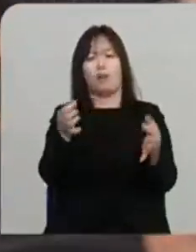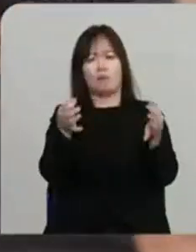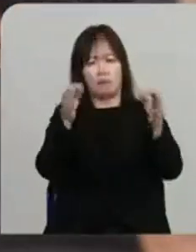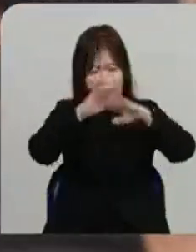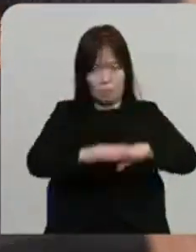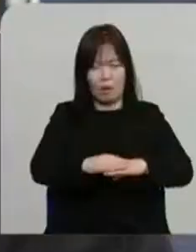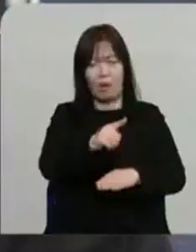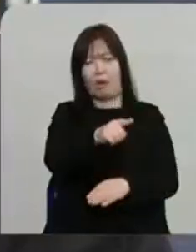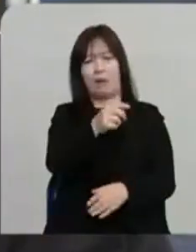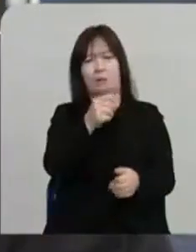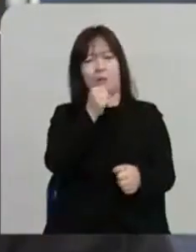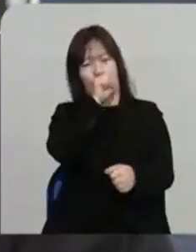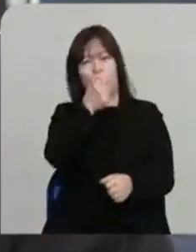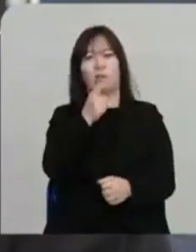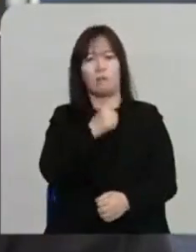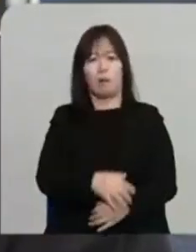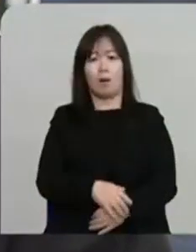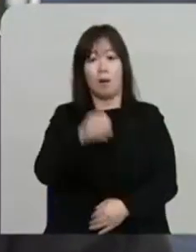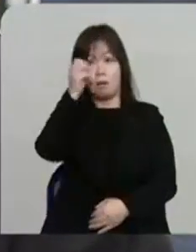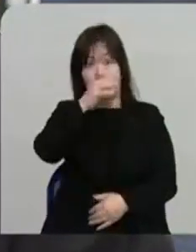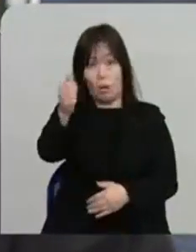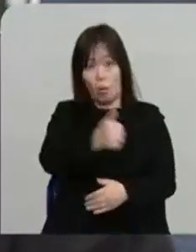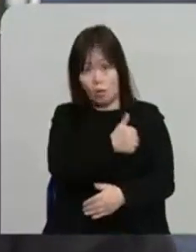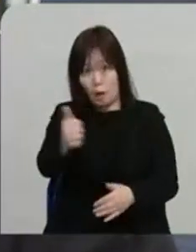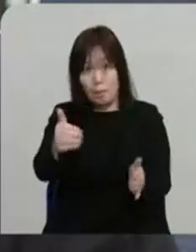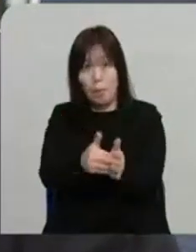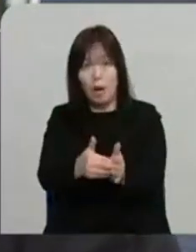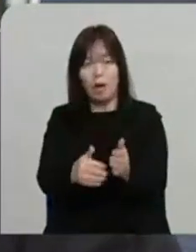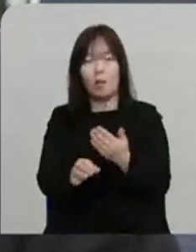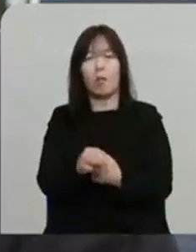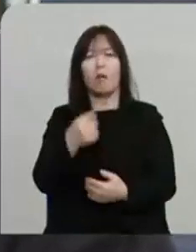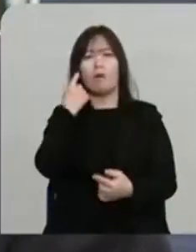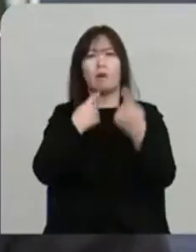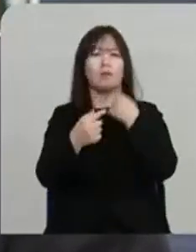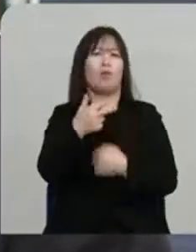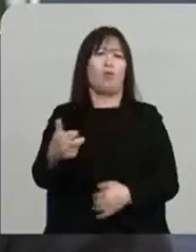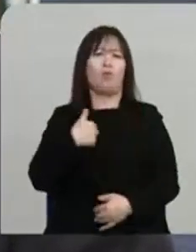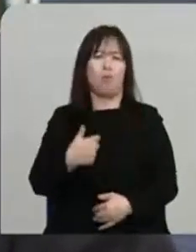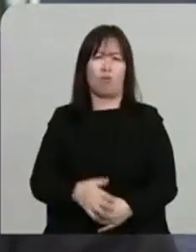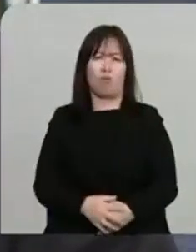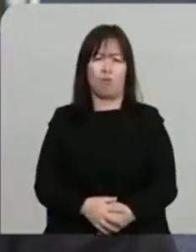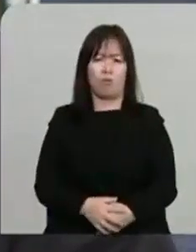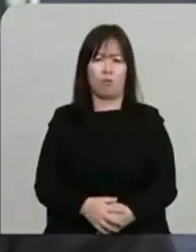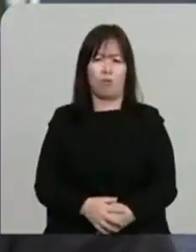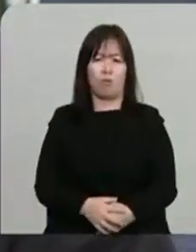아버지 : 그렇게 왔다 가면 저희 는 상처가 더 커져요. 마음이 더